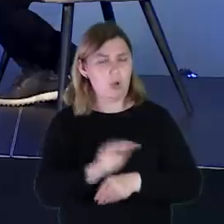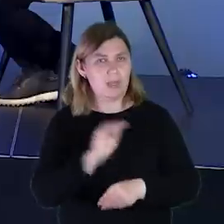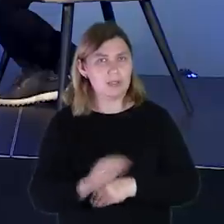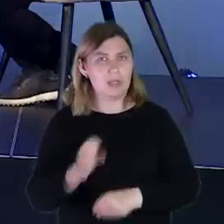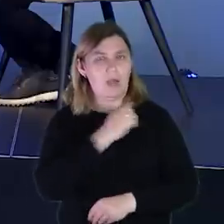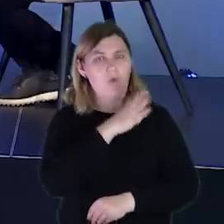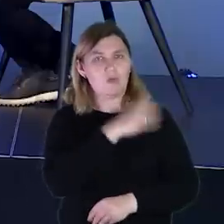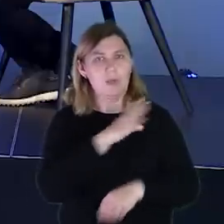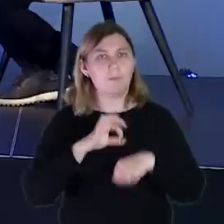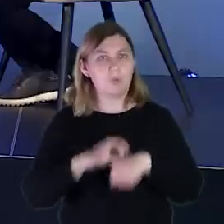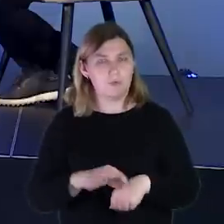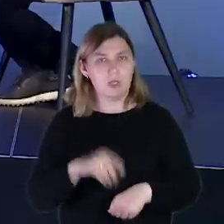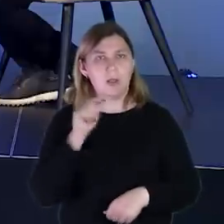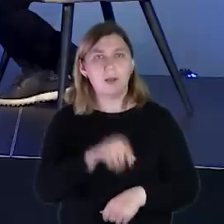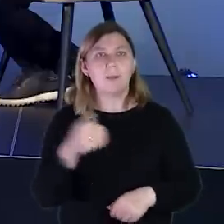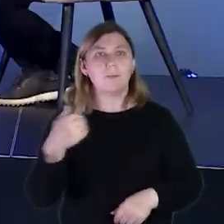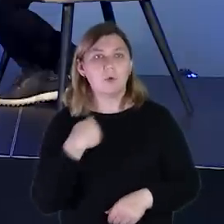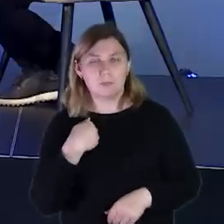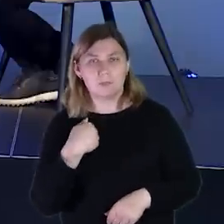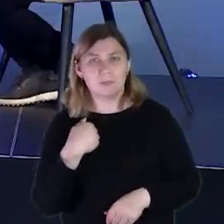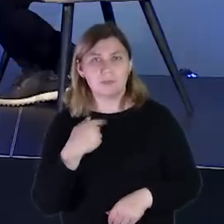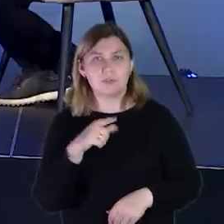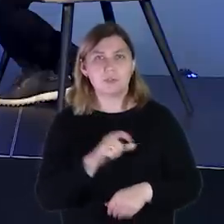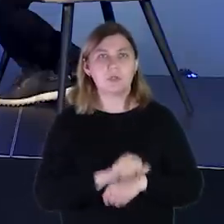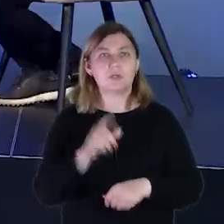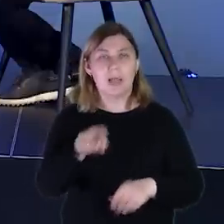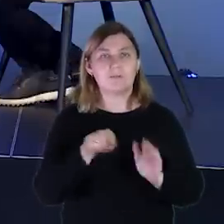oficerów prowadzących. Że oni musieli brać poprawkę, że ten dany przemytnik może